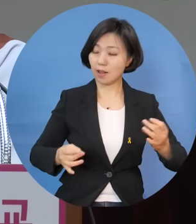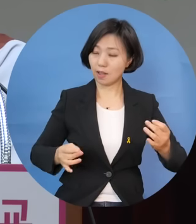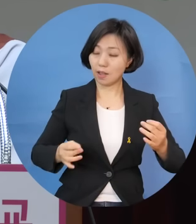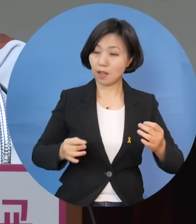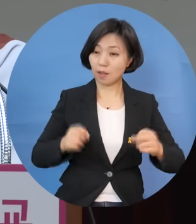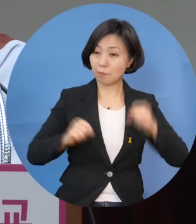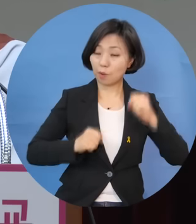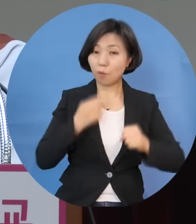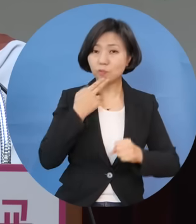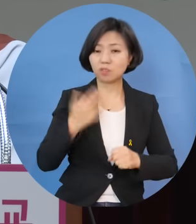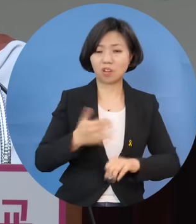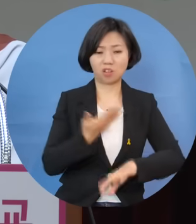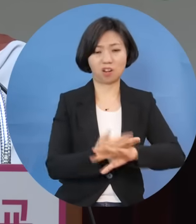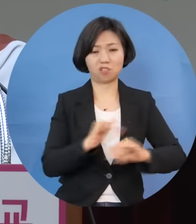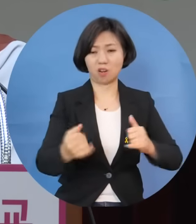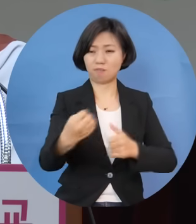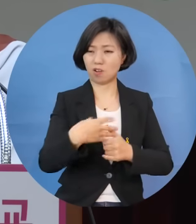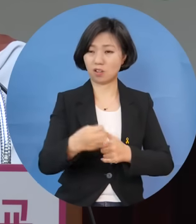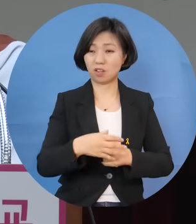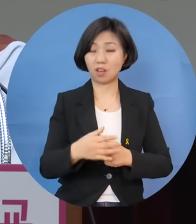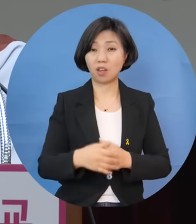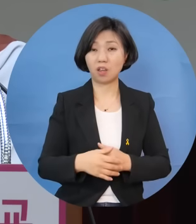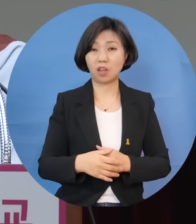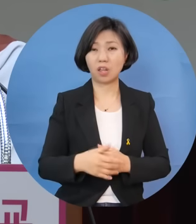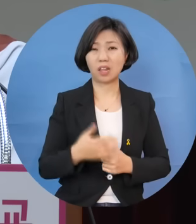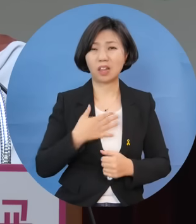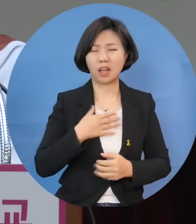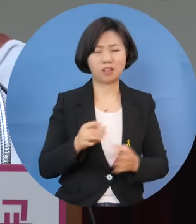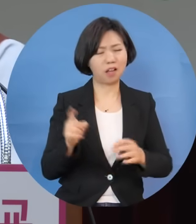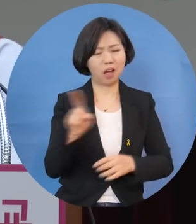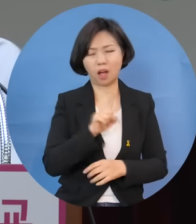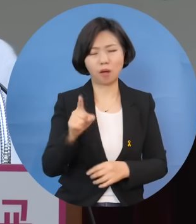다른 사람이 와서 뭐라 뭐라 한다고 내가 눈 한 번 깜짝할까요?